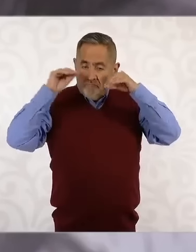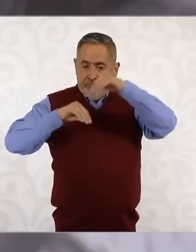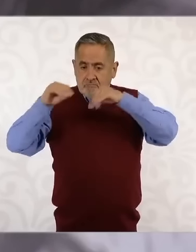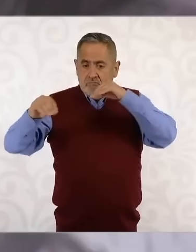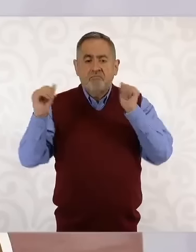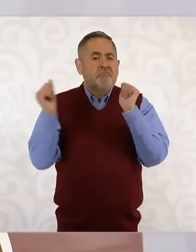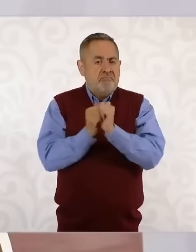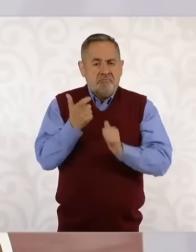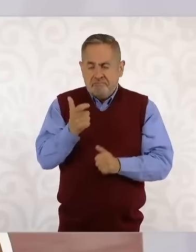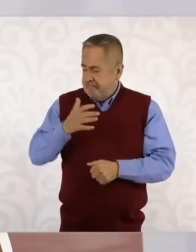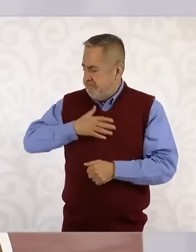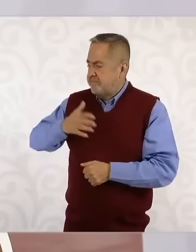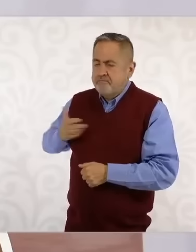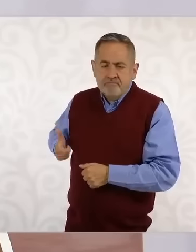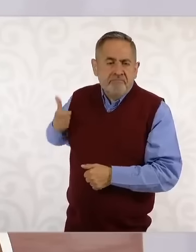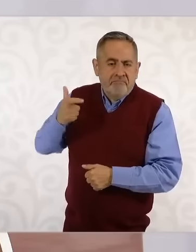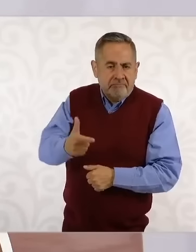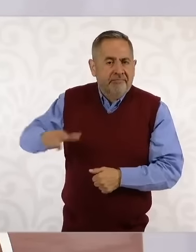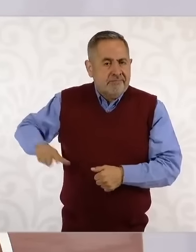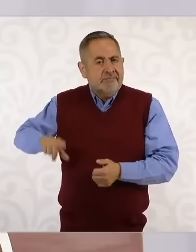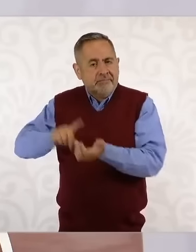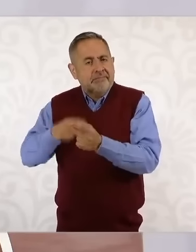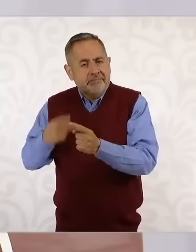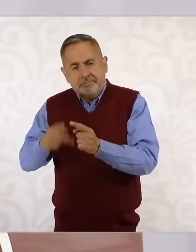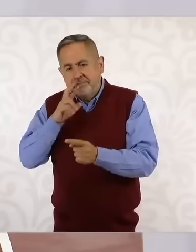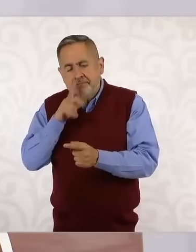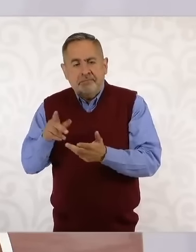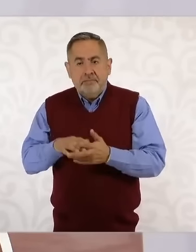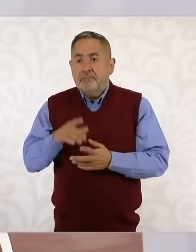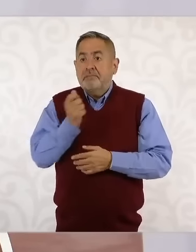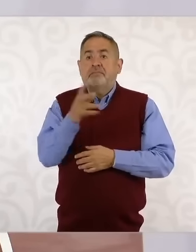recursos de estos mecanismos de financiamiento. Incluso alguno de los compañeros planteaba el